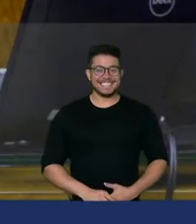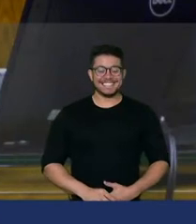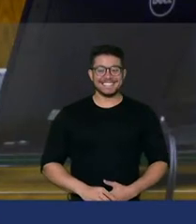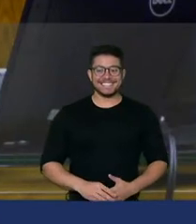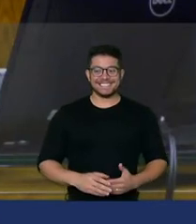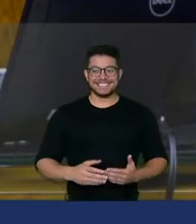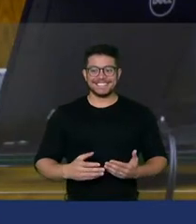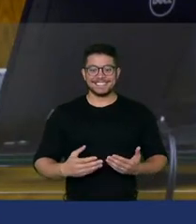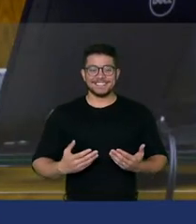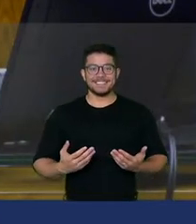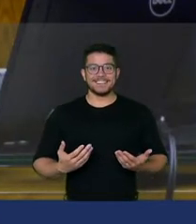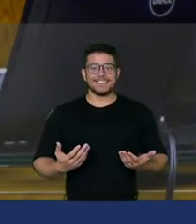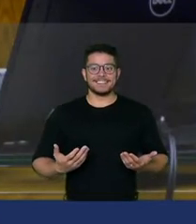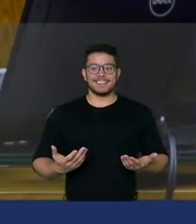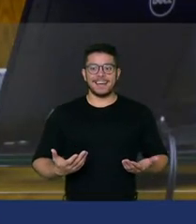QUE TAMBÉM FOI ALTERADO EM